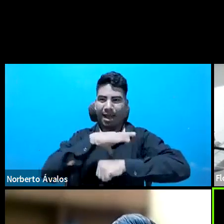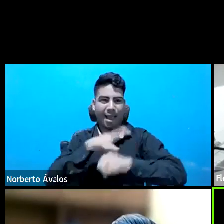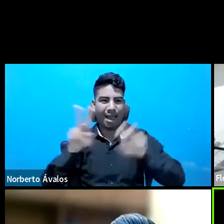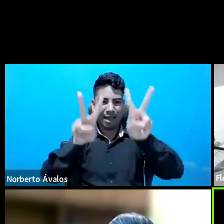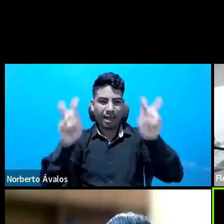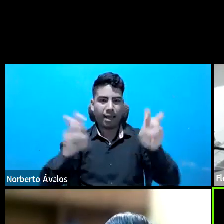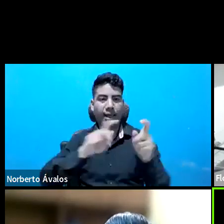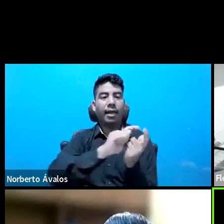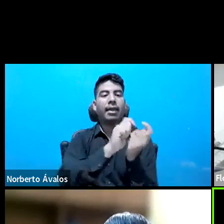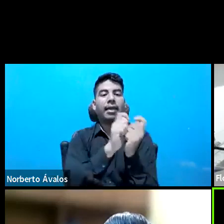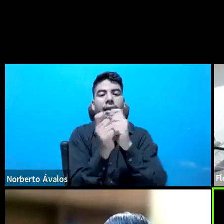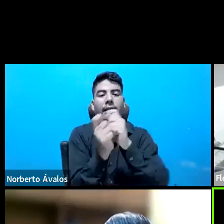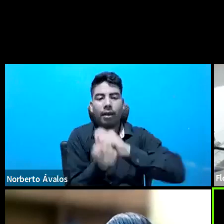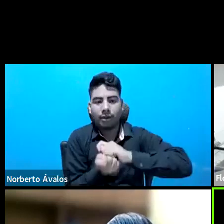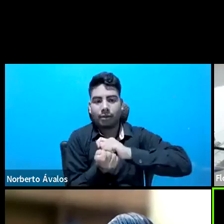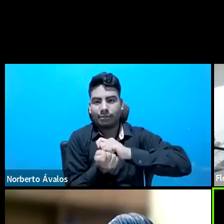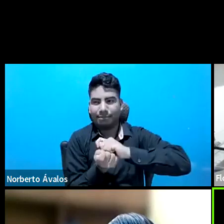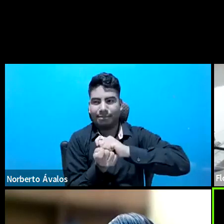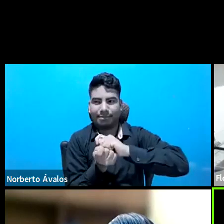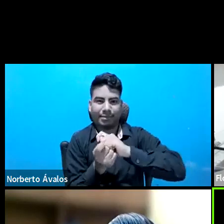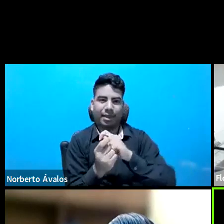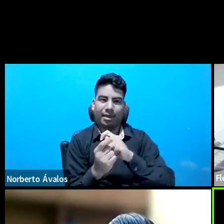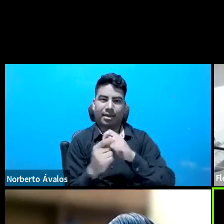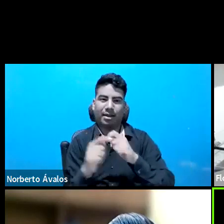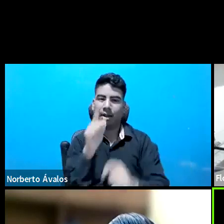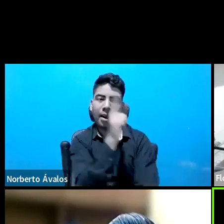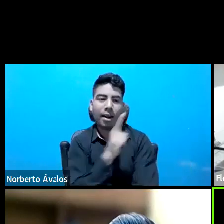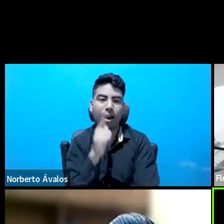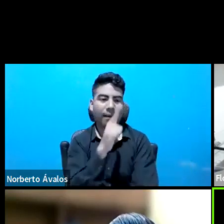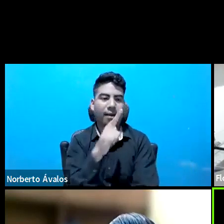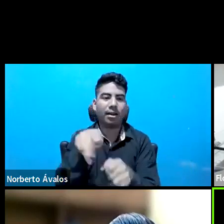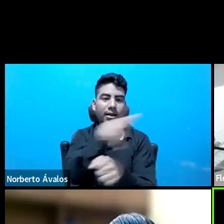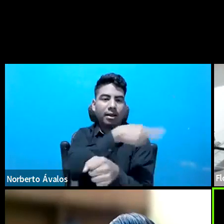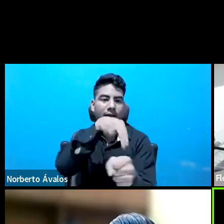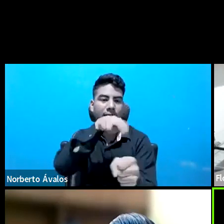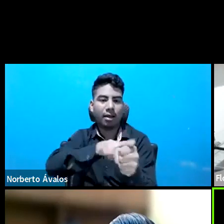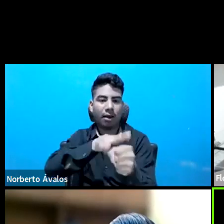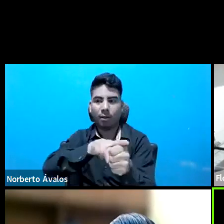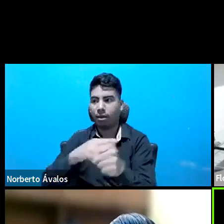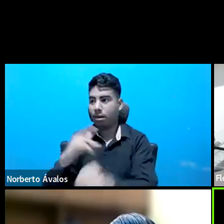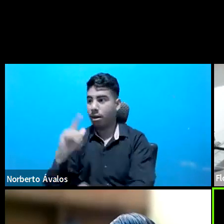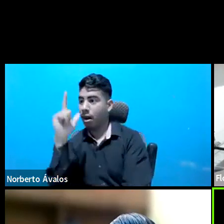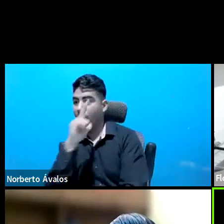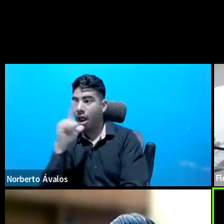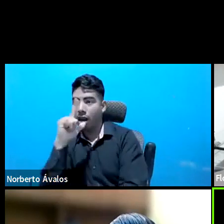, por ejemplo , por ejemplo, hay un tema por ejemplo, hay un tema que es traducción ón de lengua ón de lengua natural a a